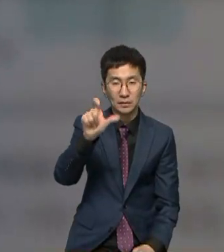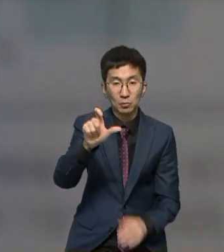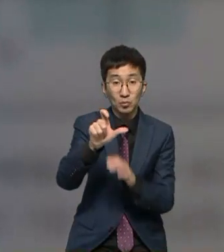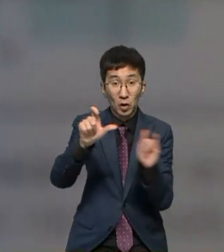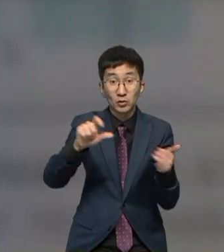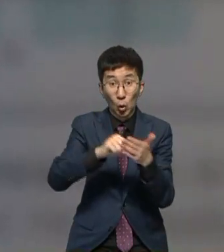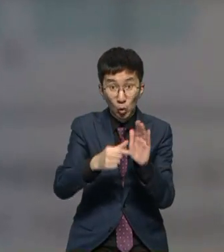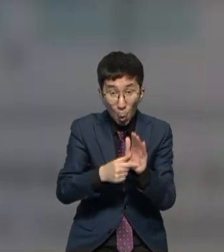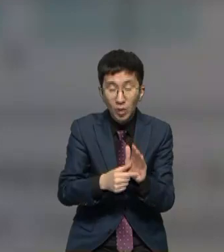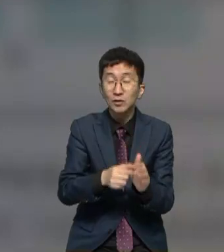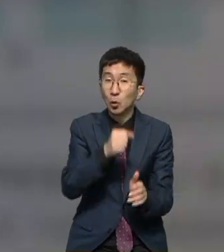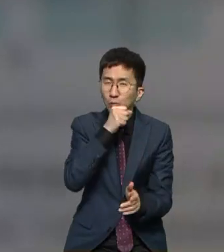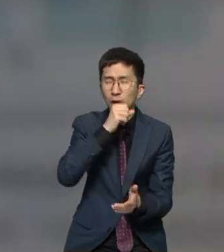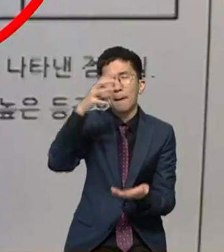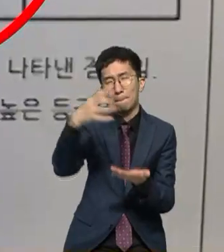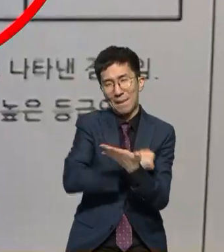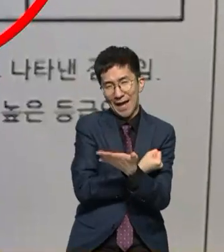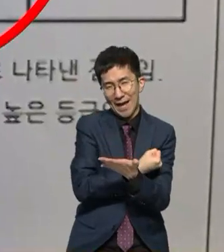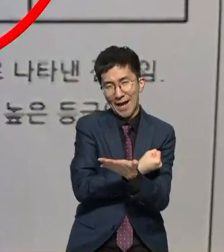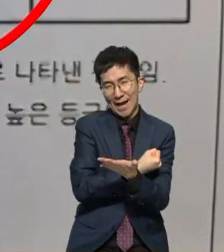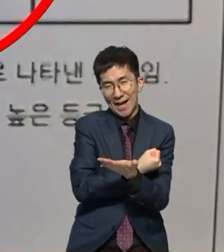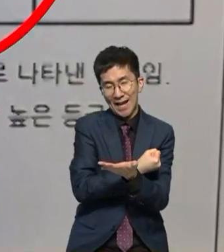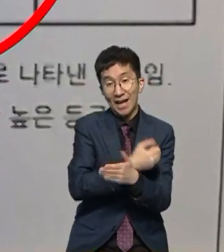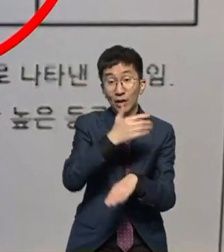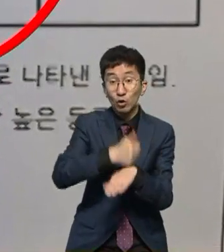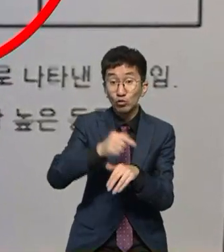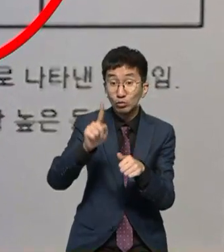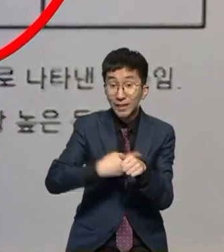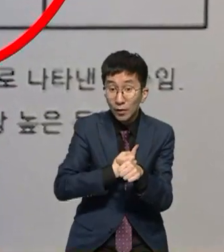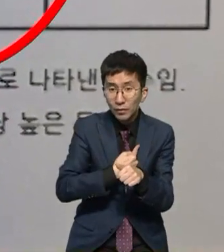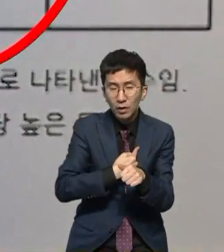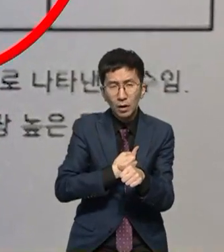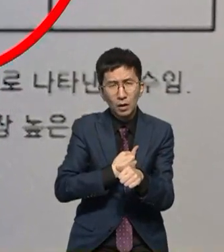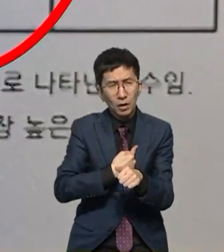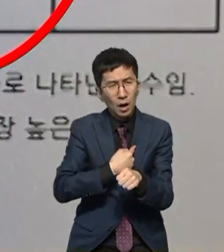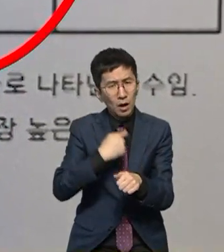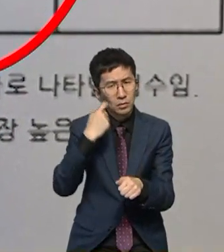전원 정답 처리로 해당 응시생들의 희비는 크게 엇갈렸습니다.